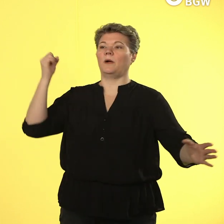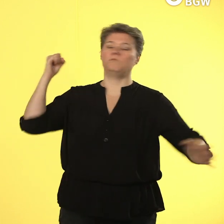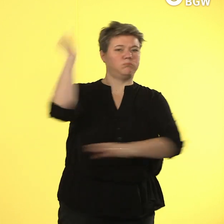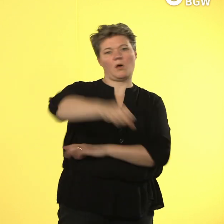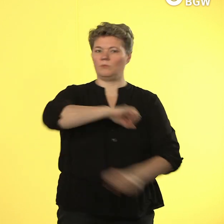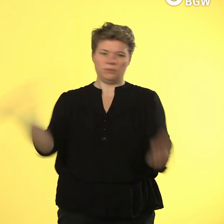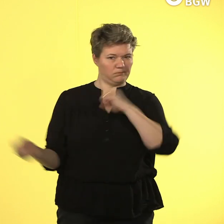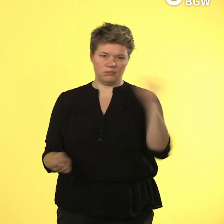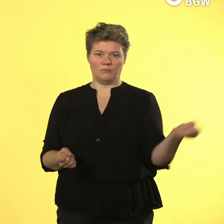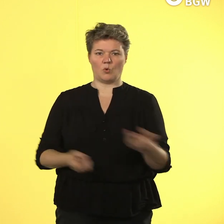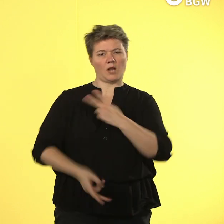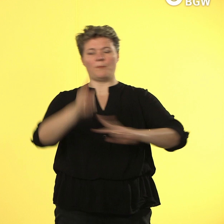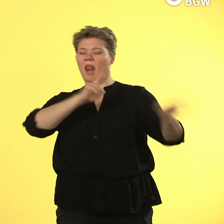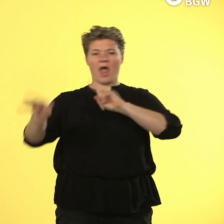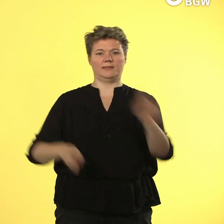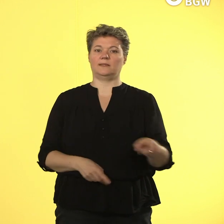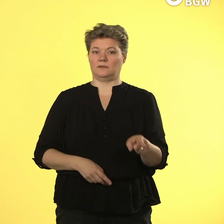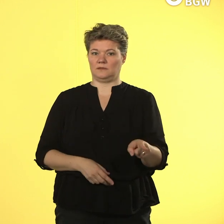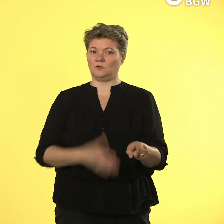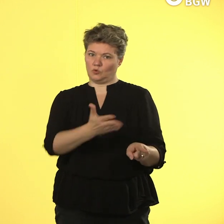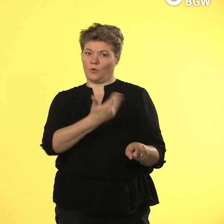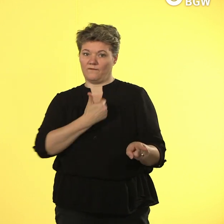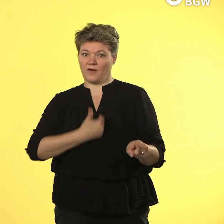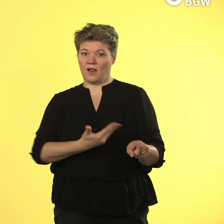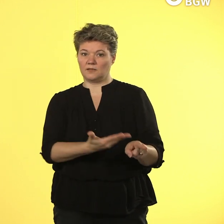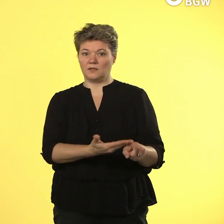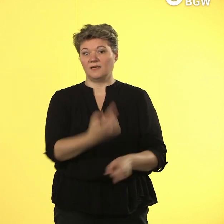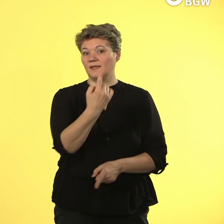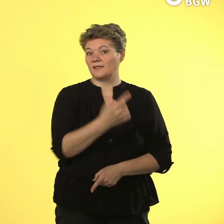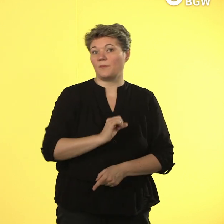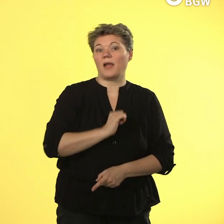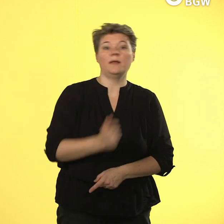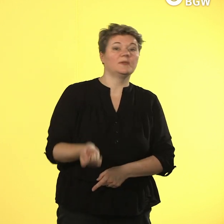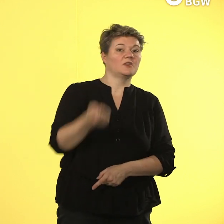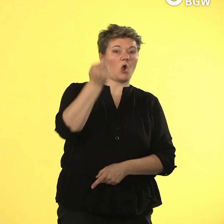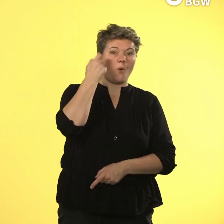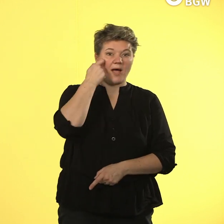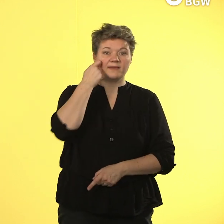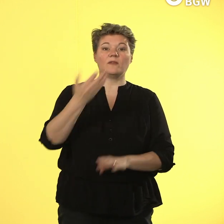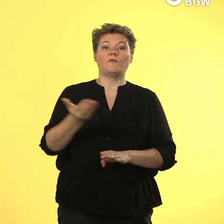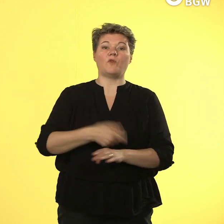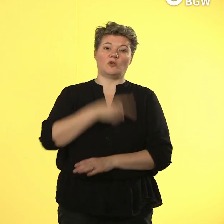Traumatisierte, präverbal traumatisierte Menschen. Einige von denen können nicht sprechen. Zumindest in der Erregung